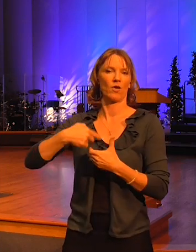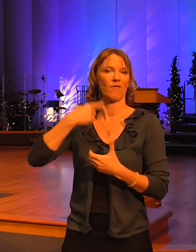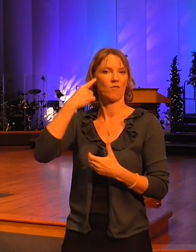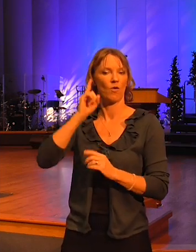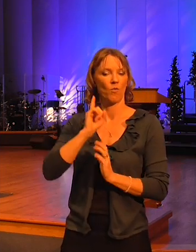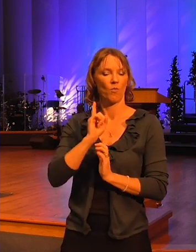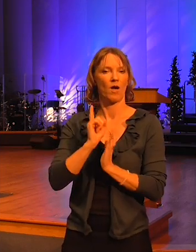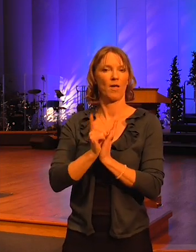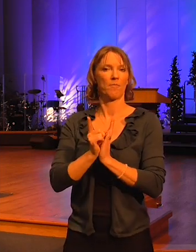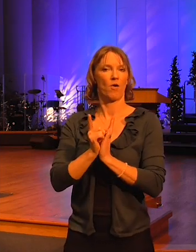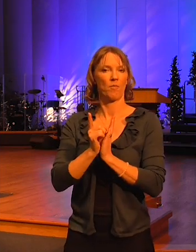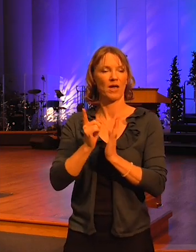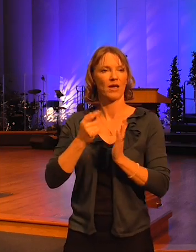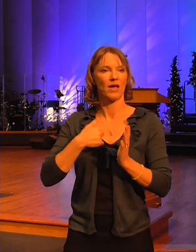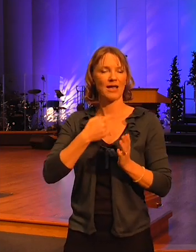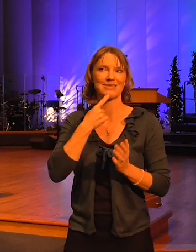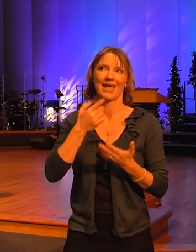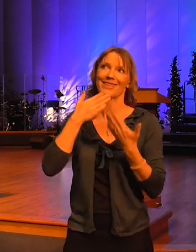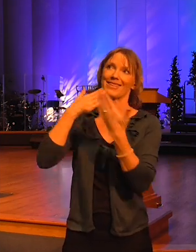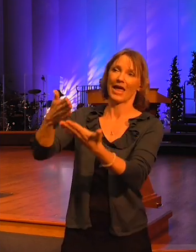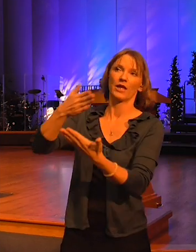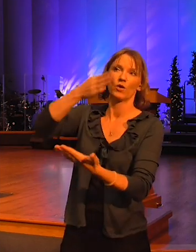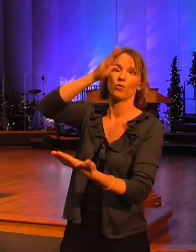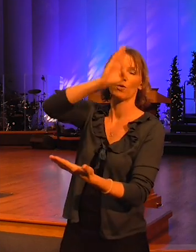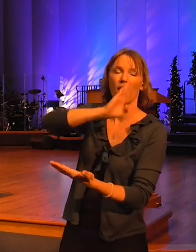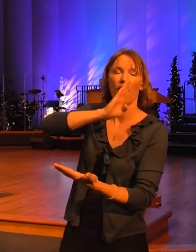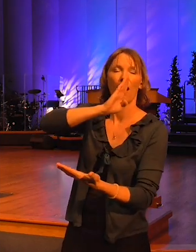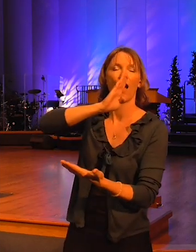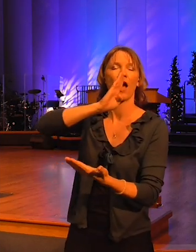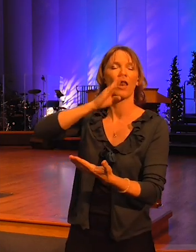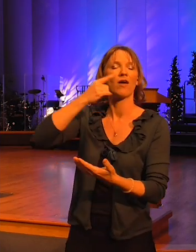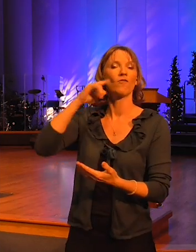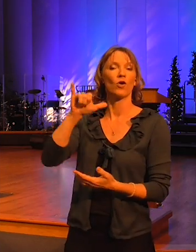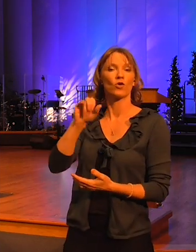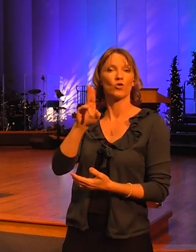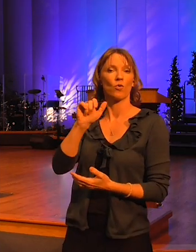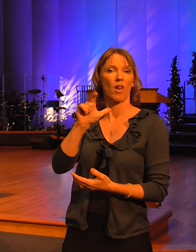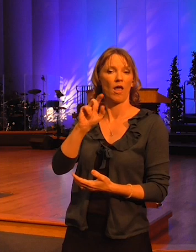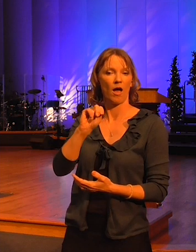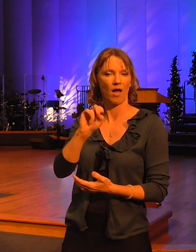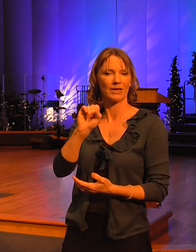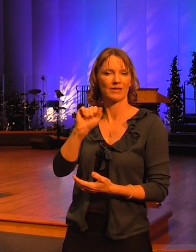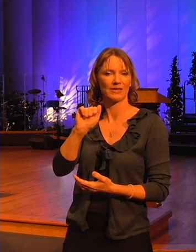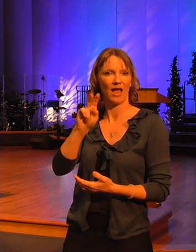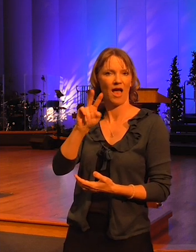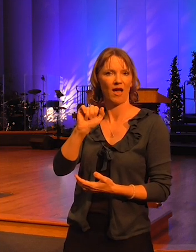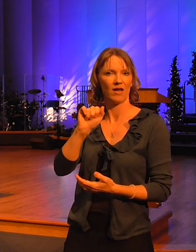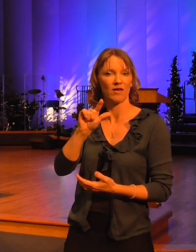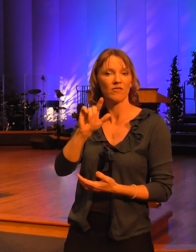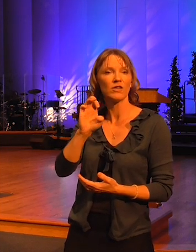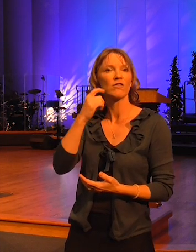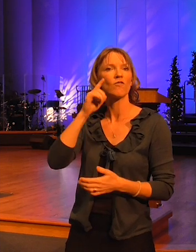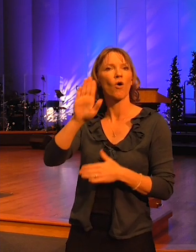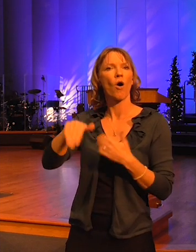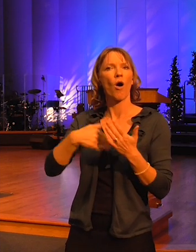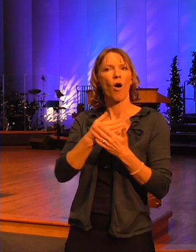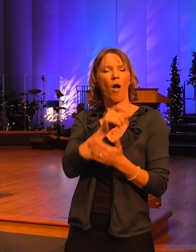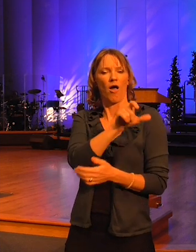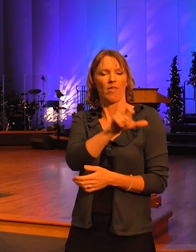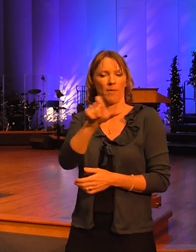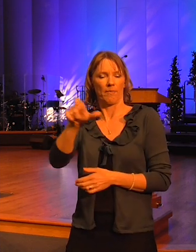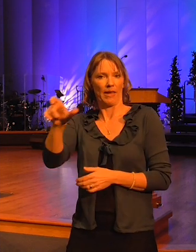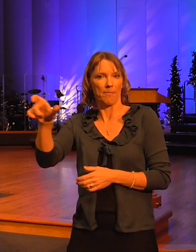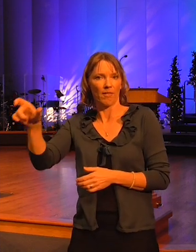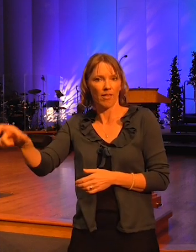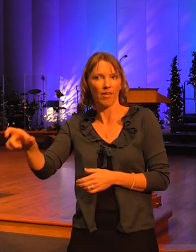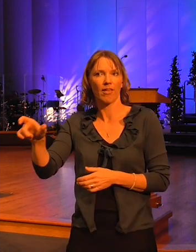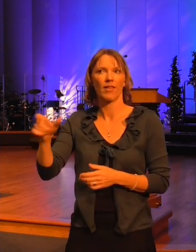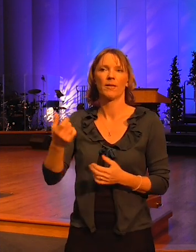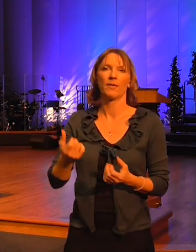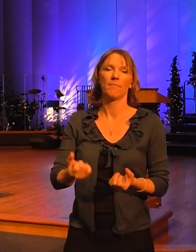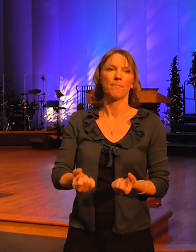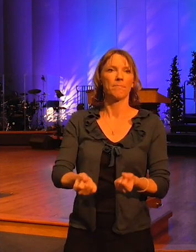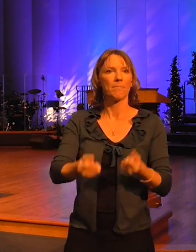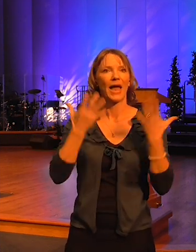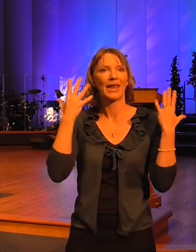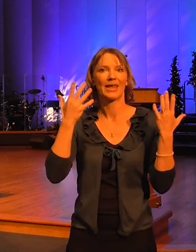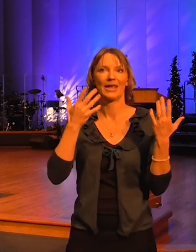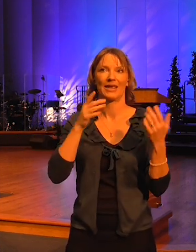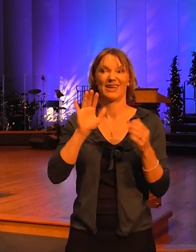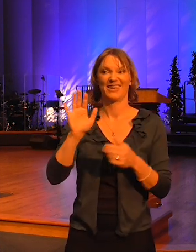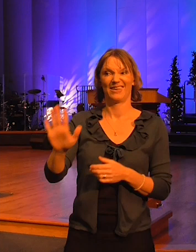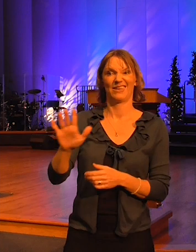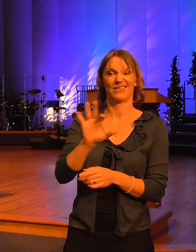digo gracias Dios por Yulan Savage por todas las personas en más de 90 años